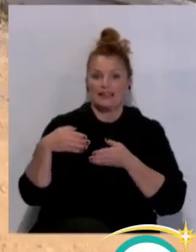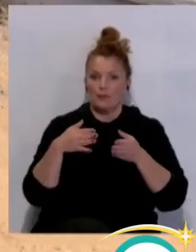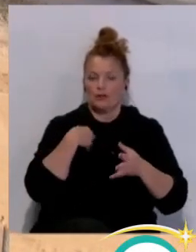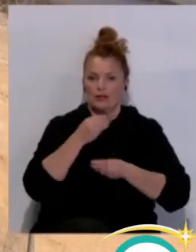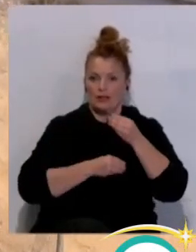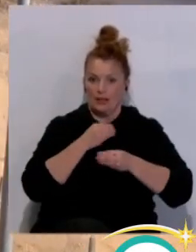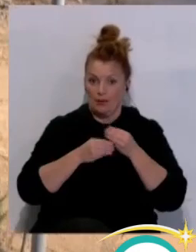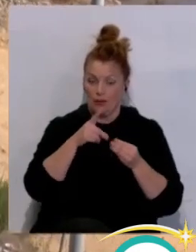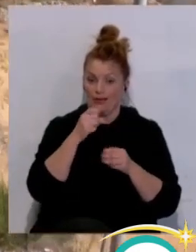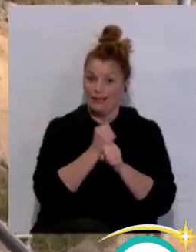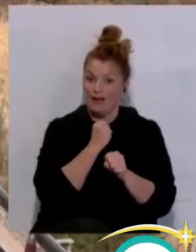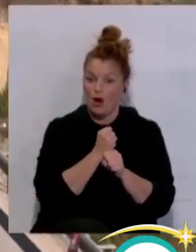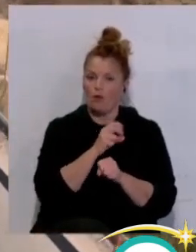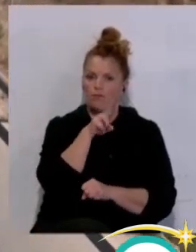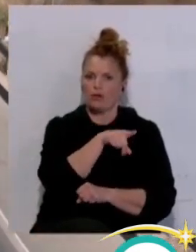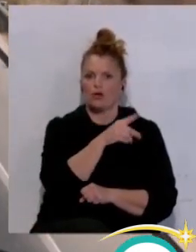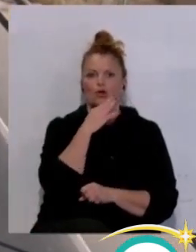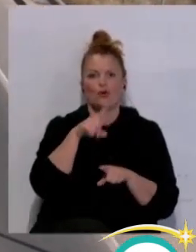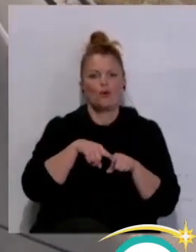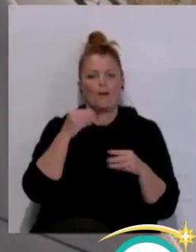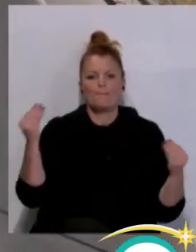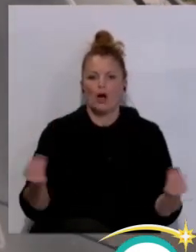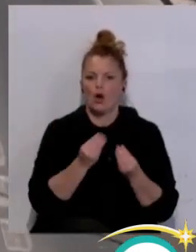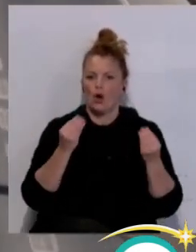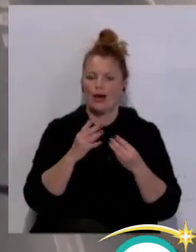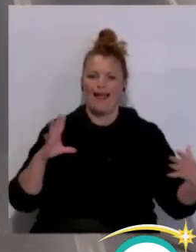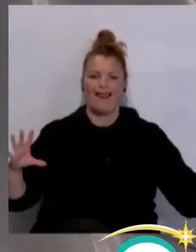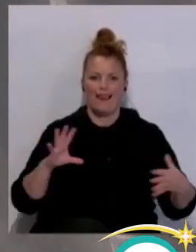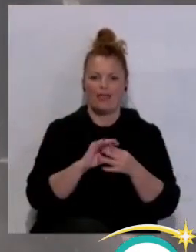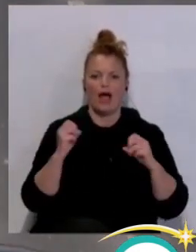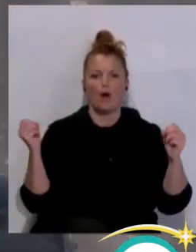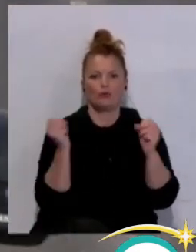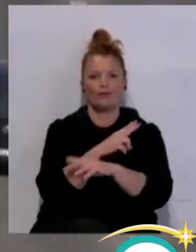el nudo de tres caminos supondrán la mejora de este enlace entre la autovía Sur la autovía de